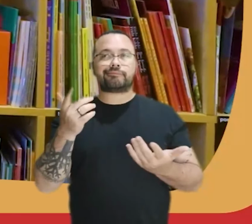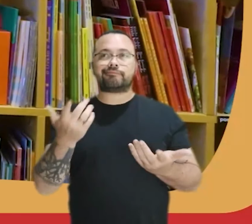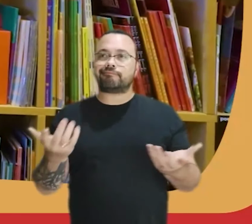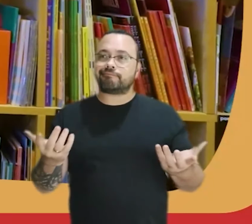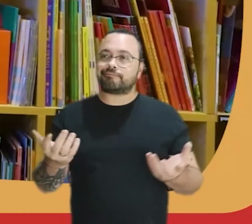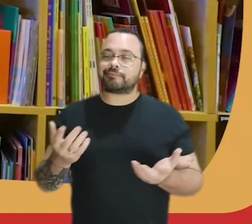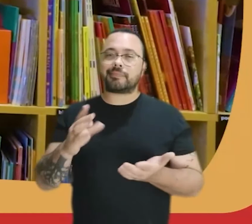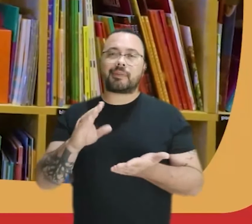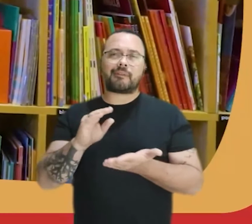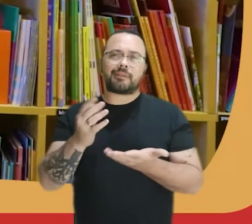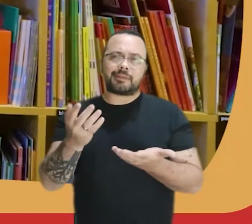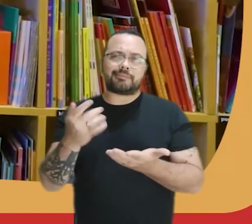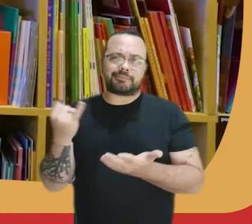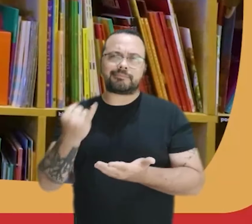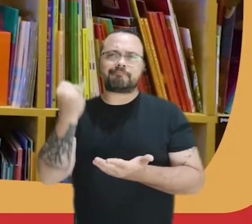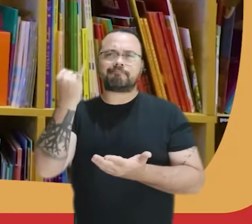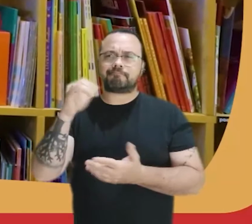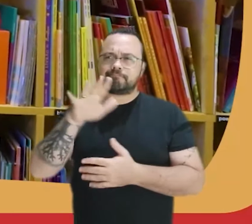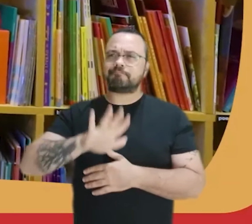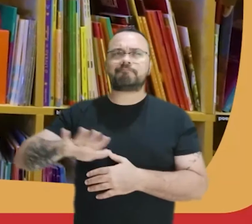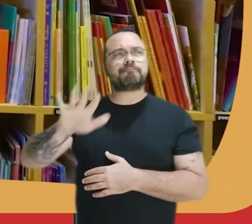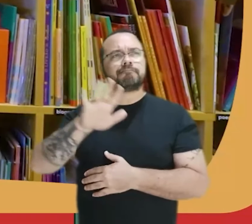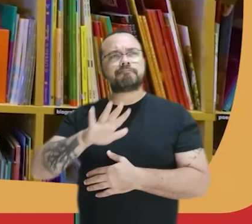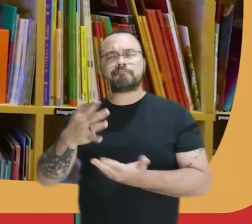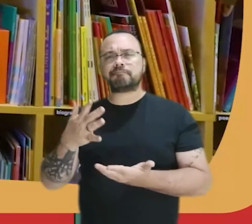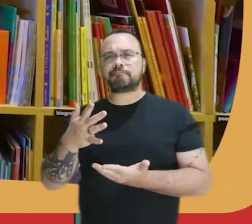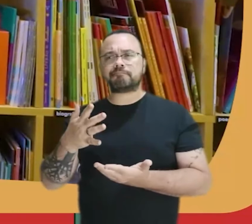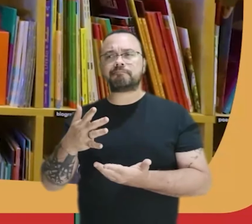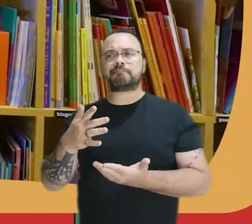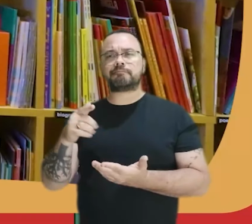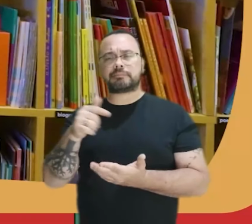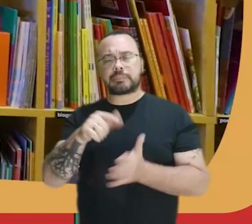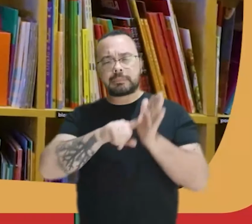é... ter uma relevância aqui, com... com essa pesquisa que eu,